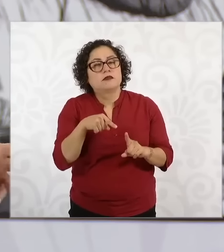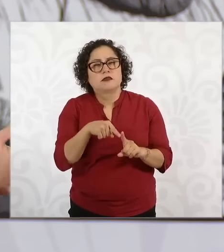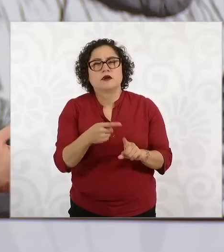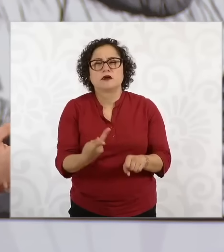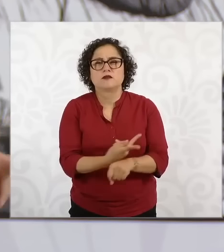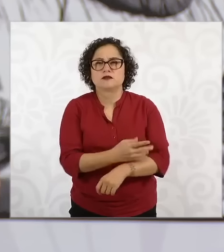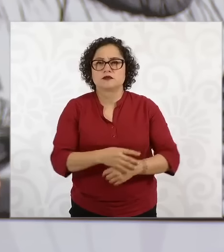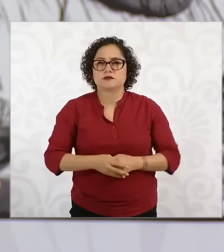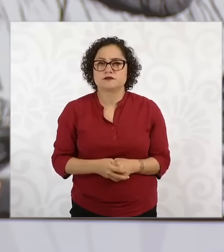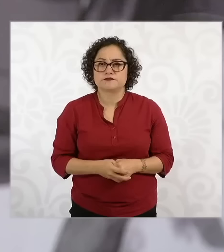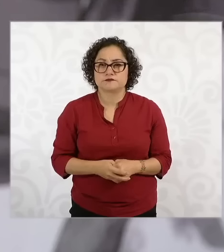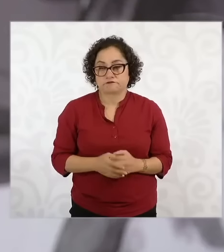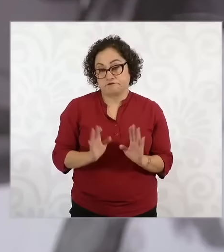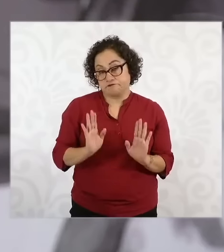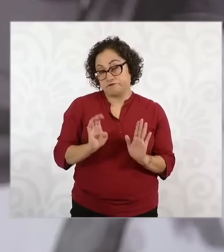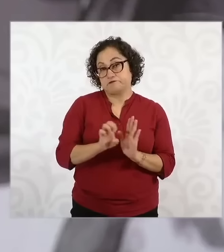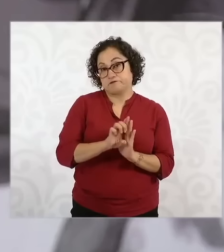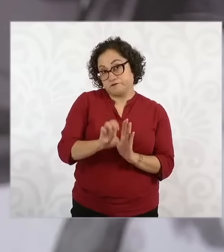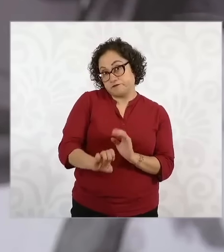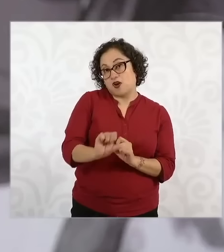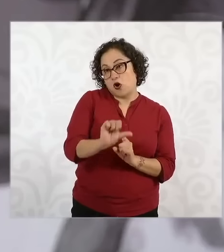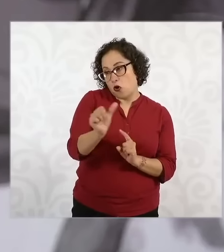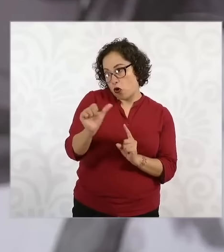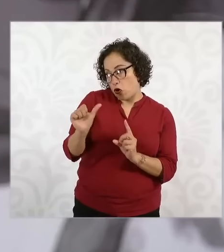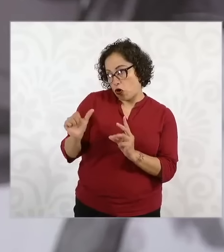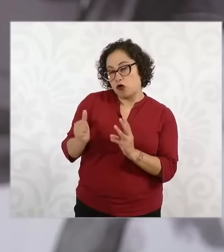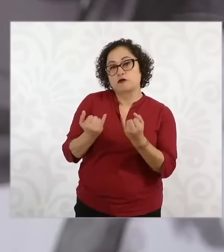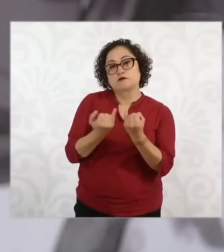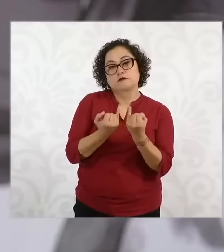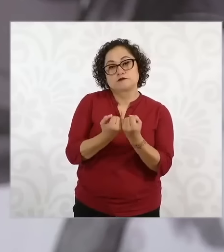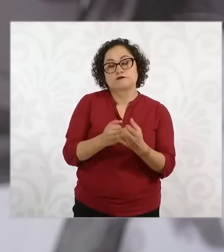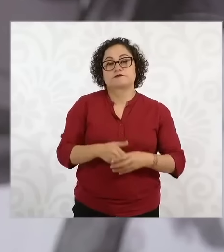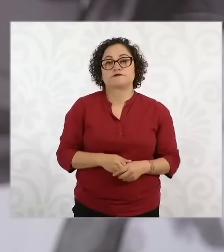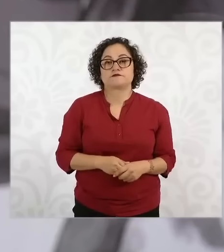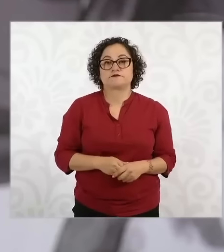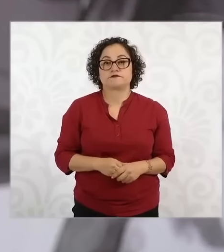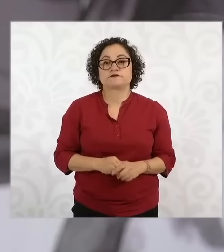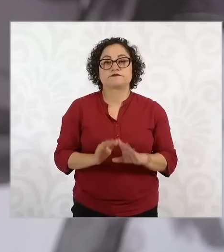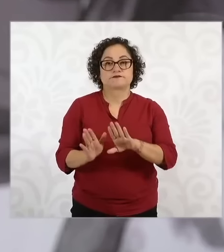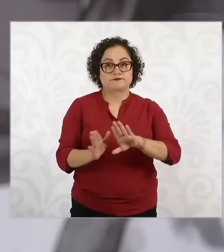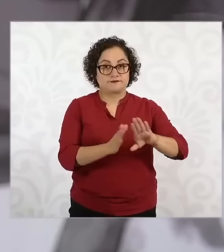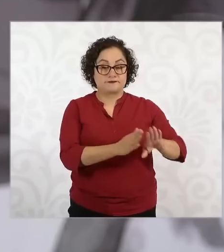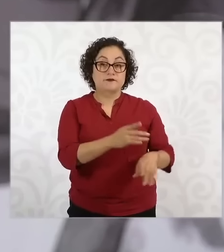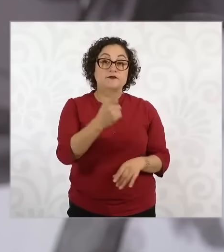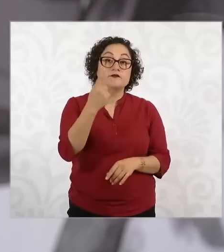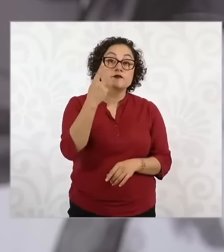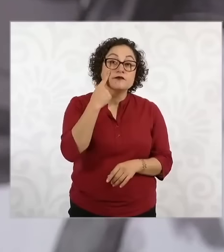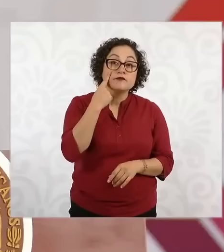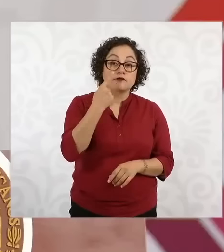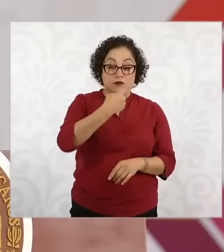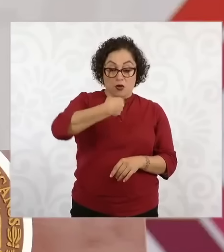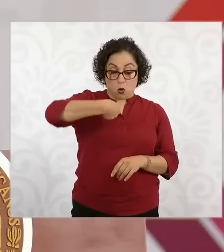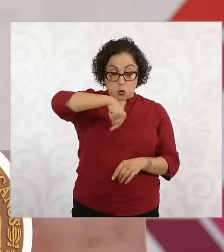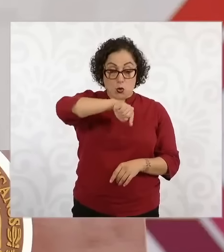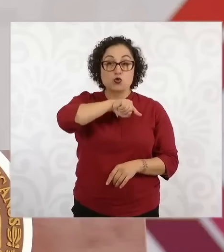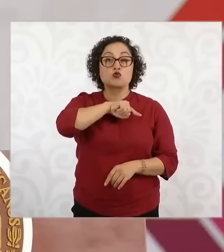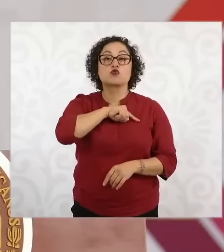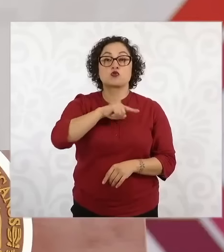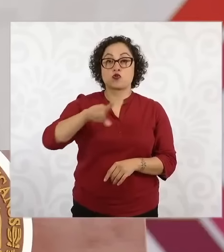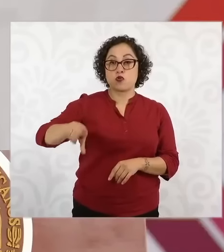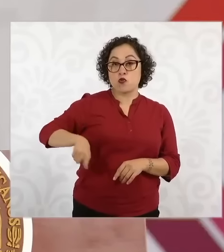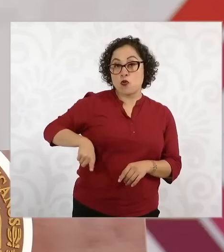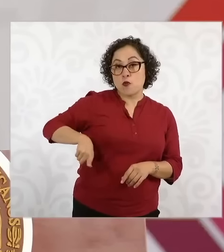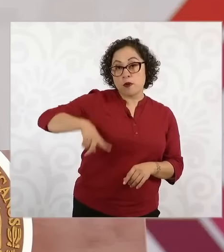Por ejemplo, entre otros casos, nosotros hacemos nuestro trabajo